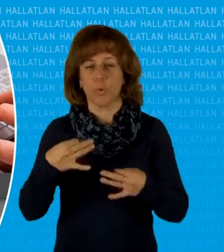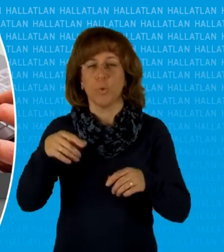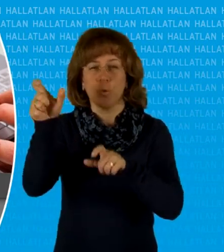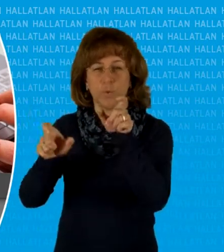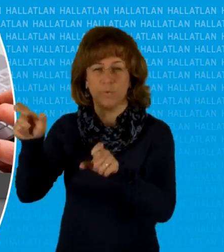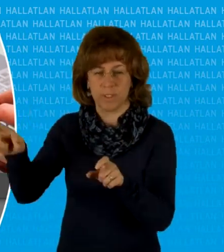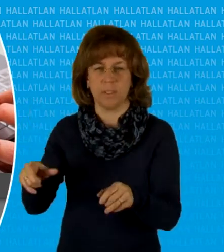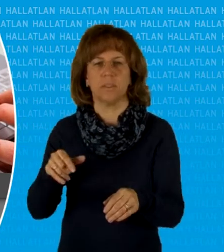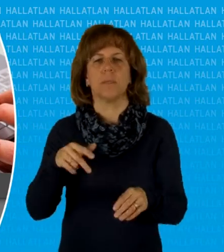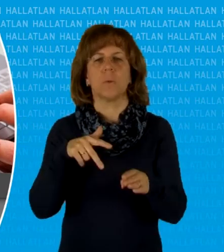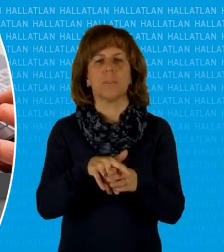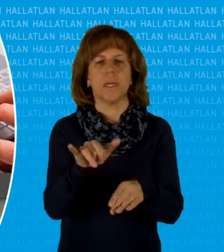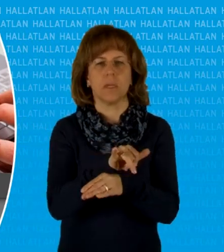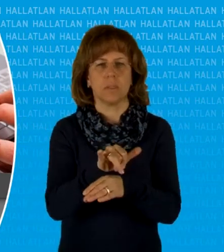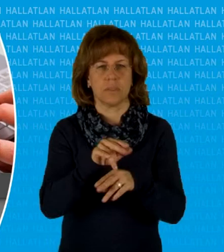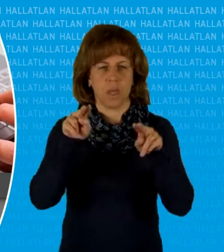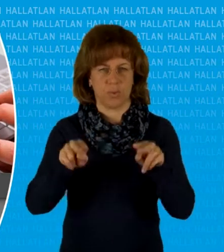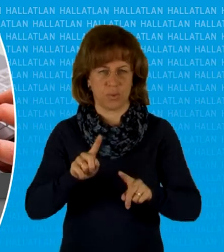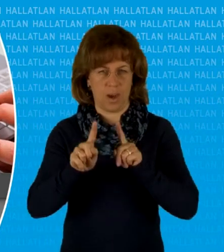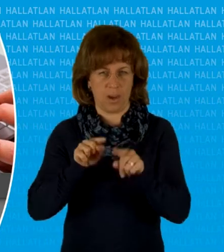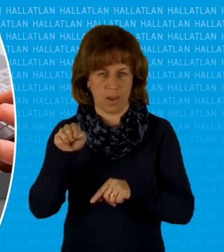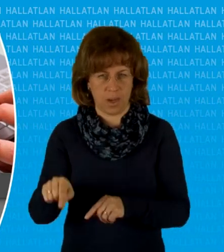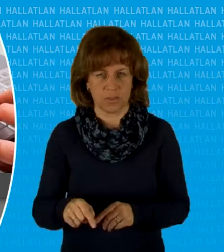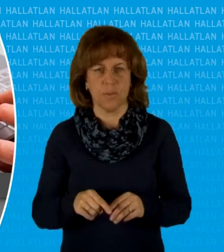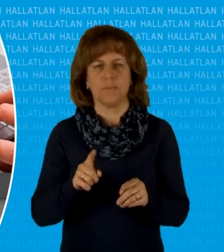az ügyfél a közigazgatási hatósági eljárásban